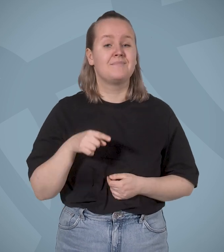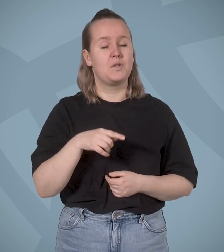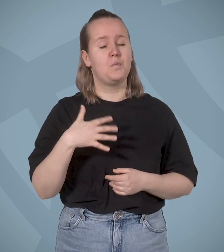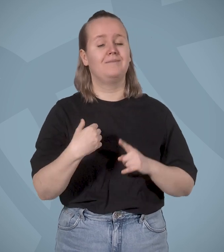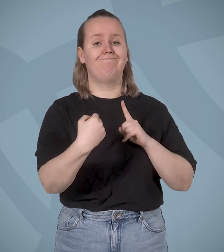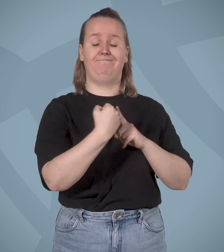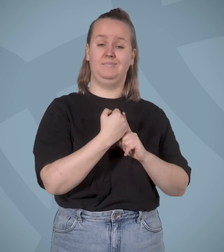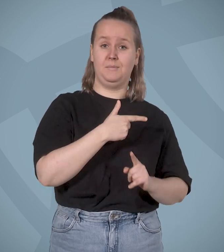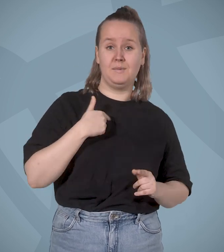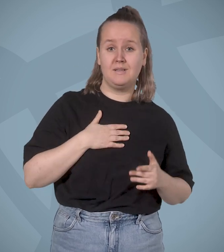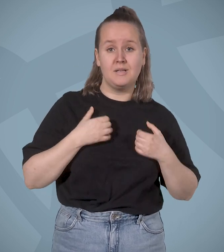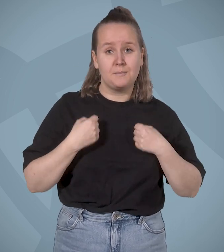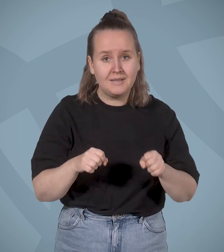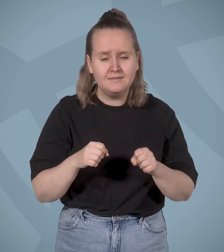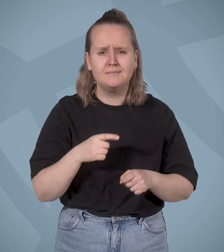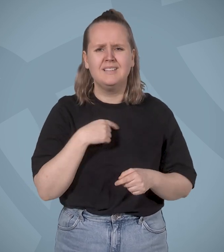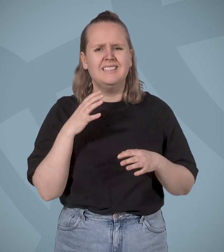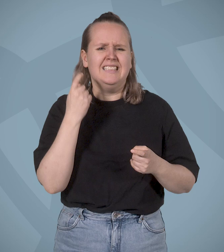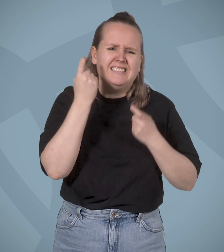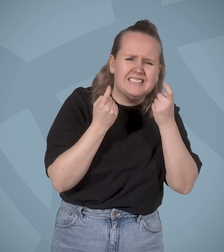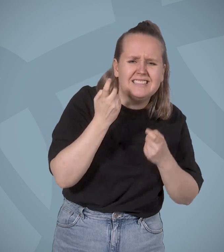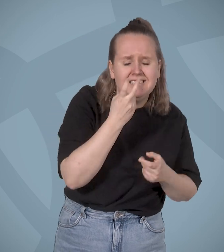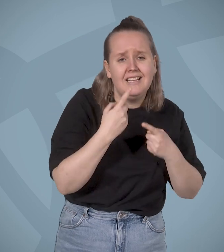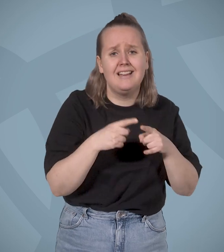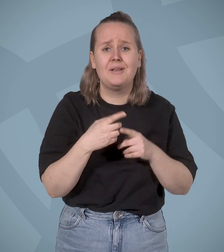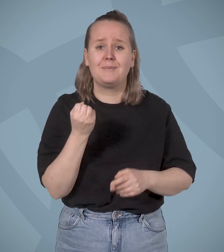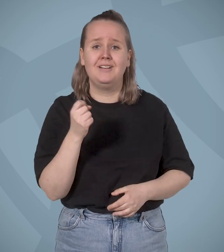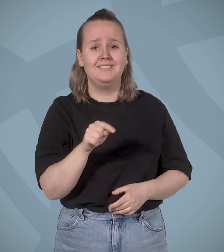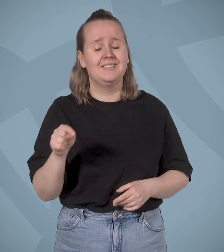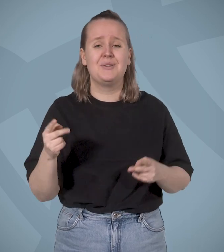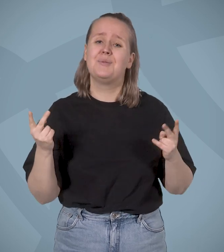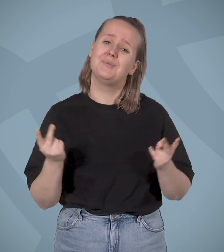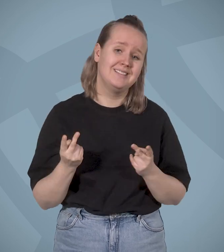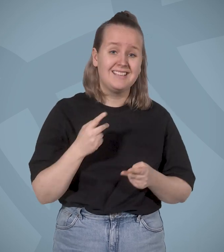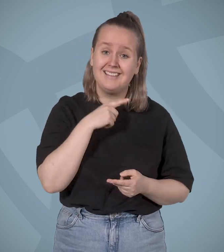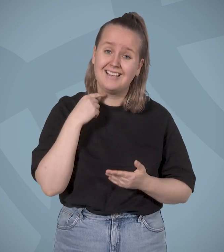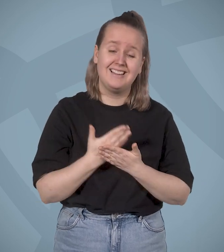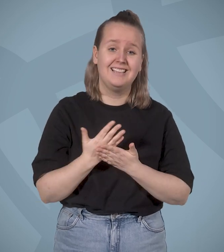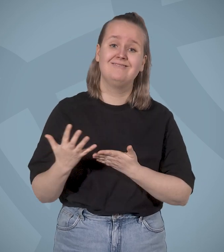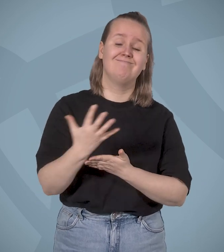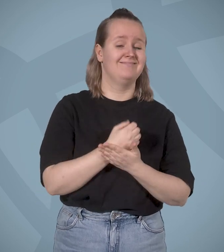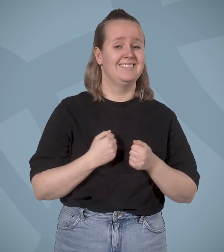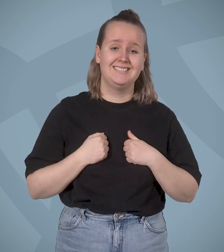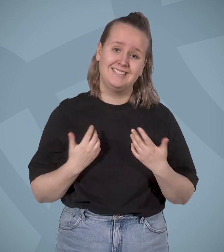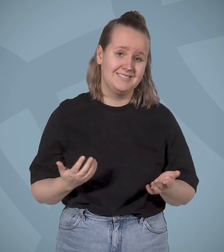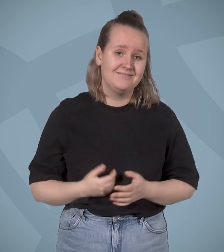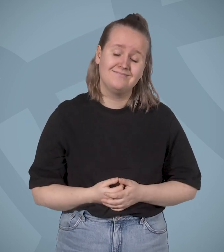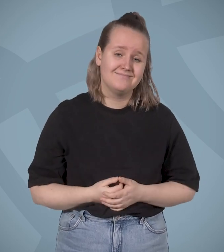Tämä on ollut iso vastoinkäyminen toiminnallemme, - ja vaikka teimme kaikkemme löytääksemme muita mahdollisuuksia, emme pystyneet saamaan kokoon tarvittavaa rahoitusta.